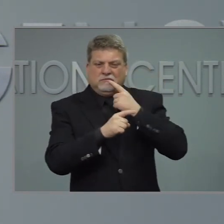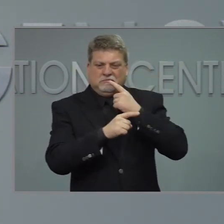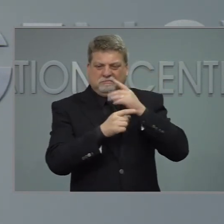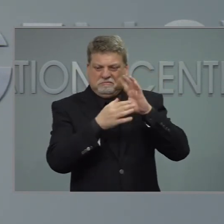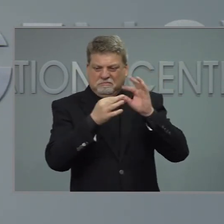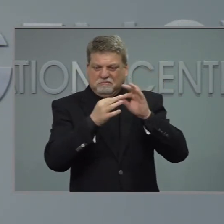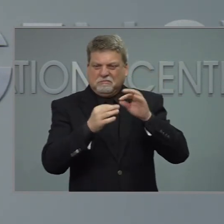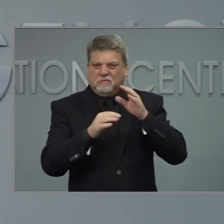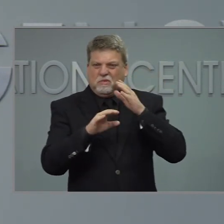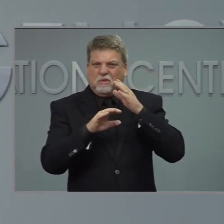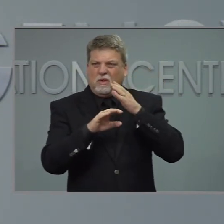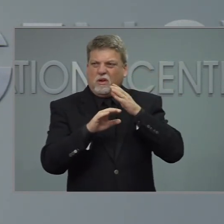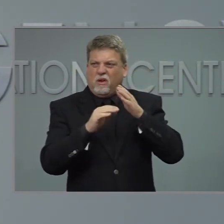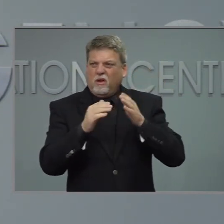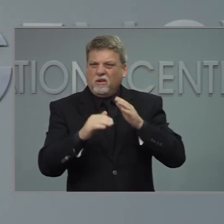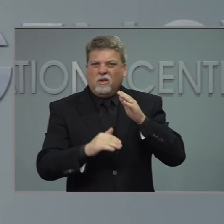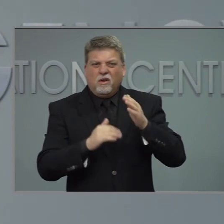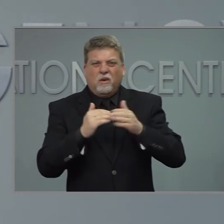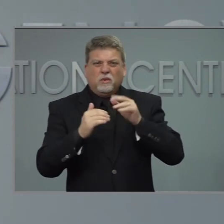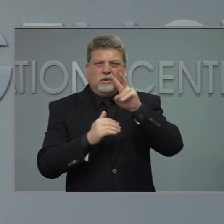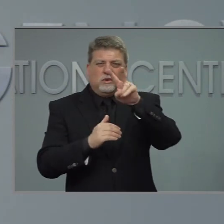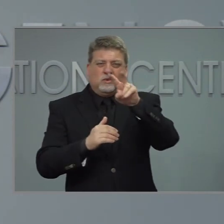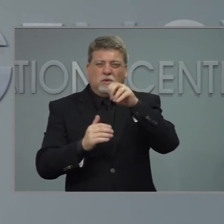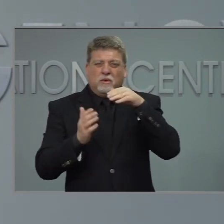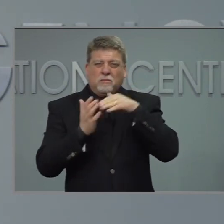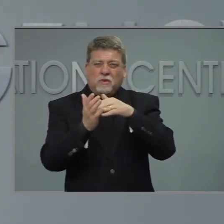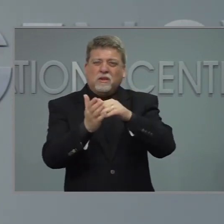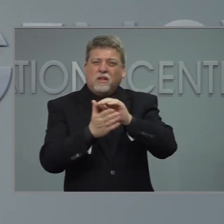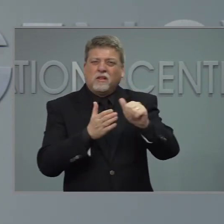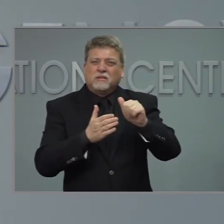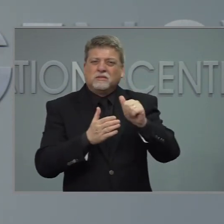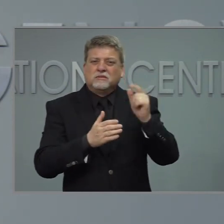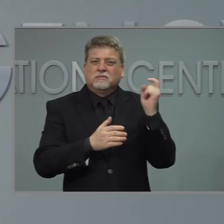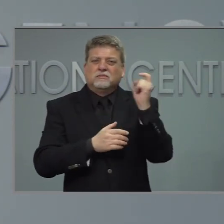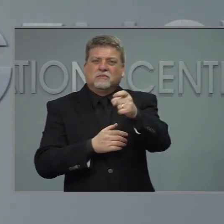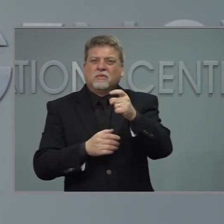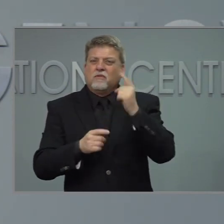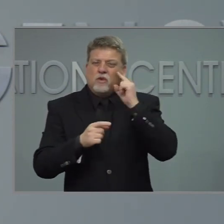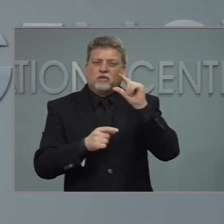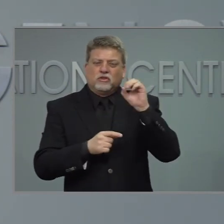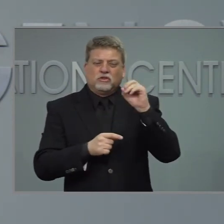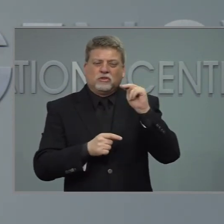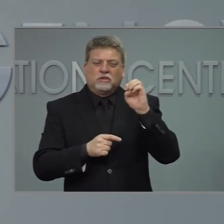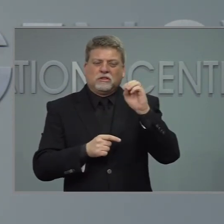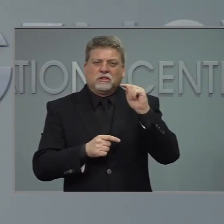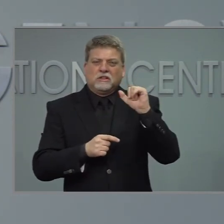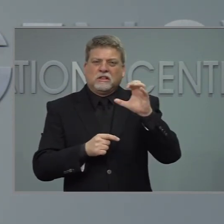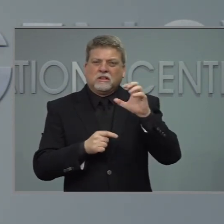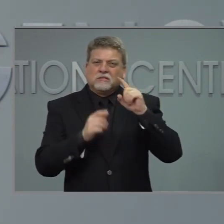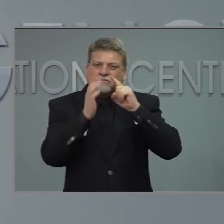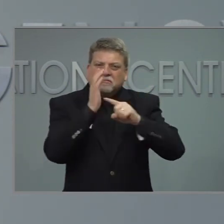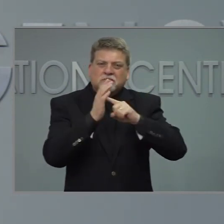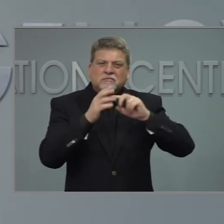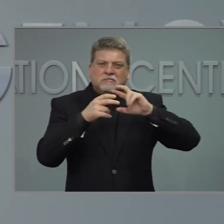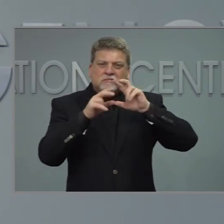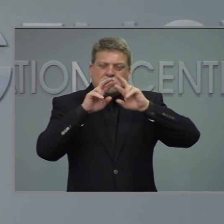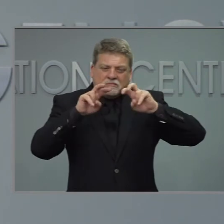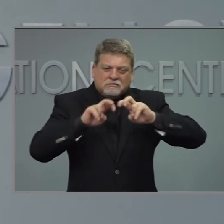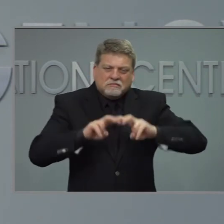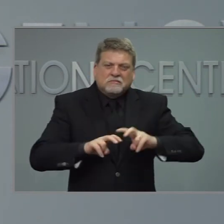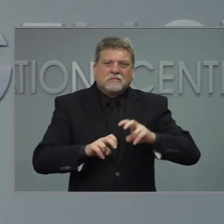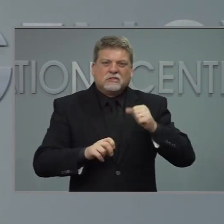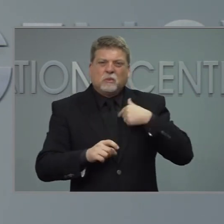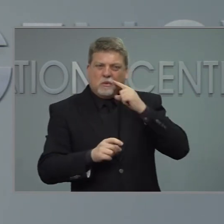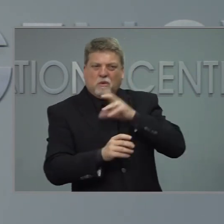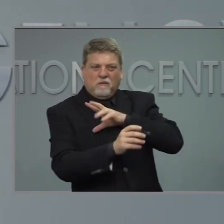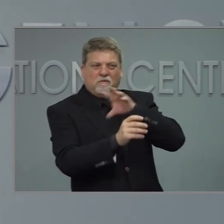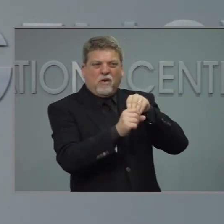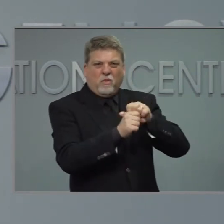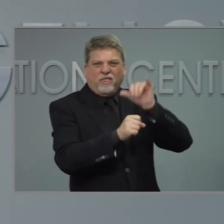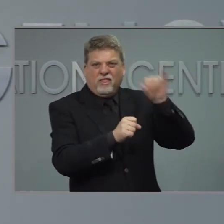del Norte yo sé que en los CDC acaban de anunciar dos millones de dólares a una. Un proyecto y